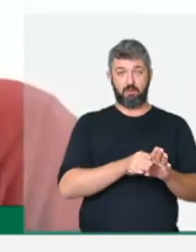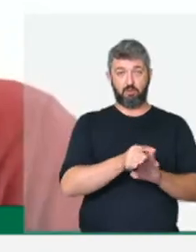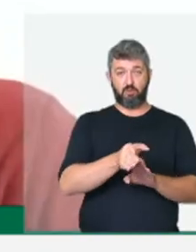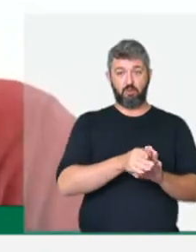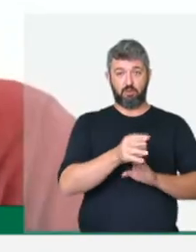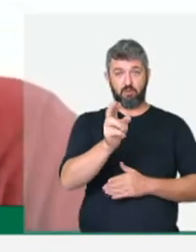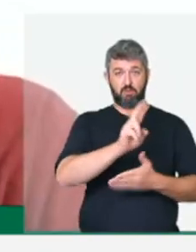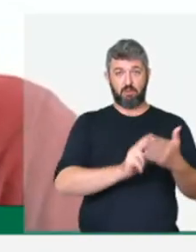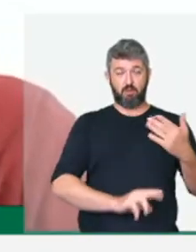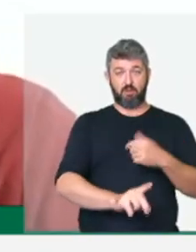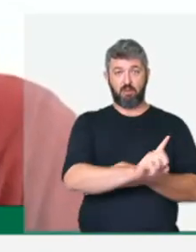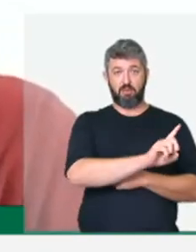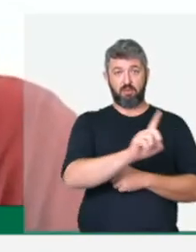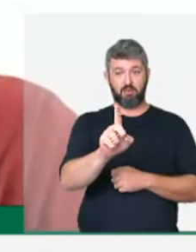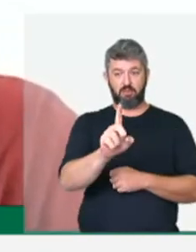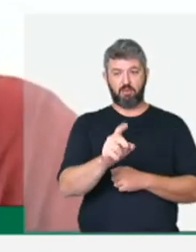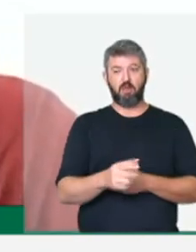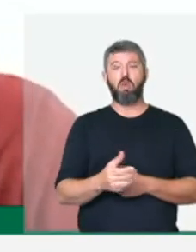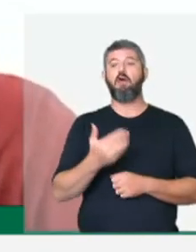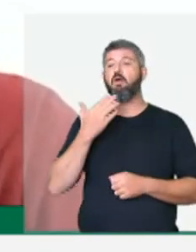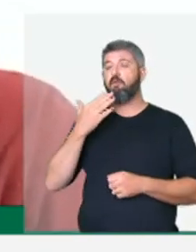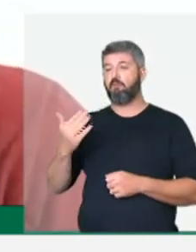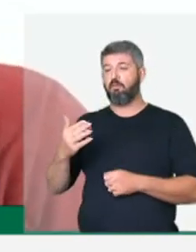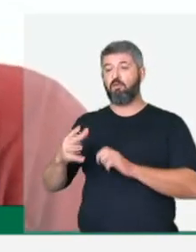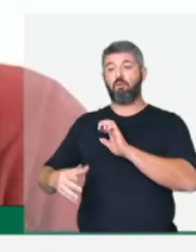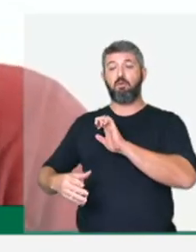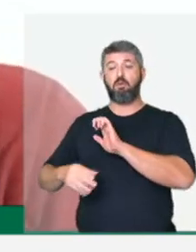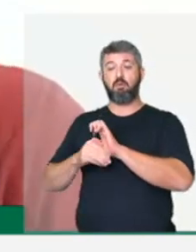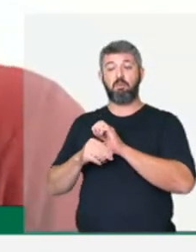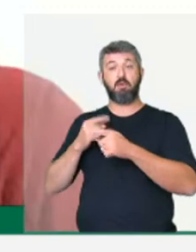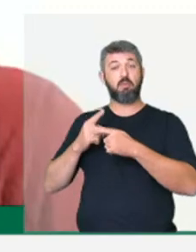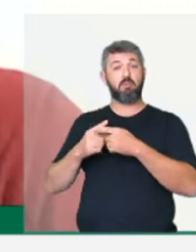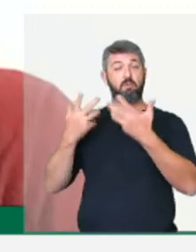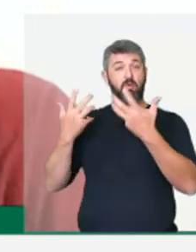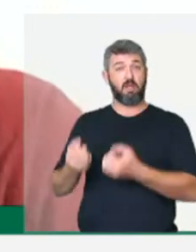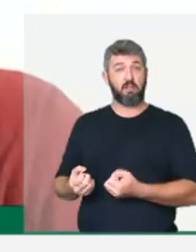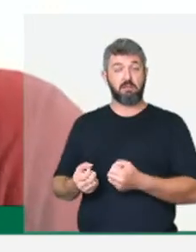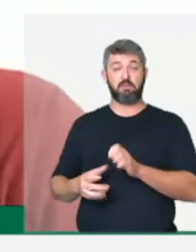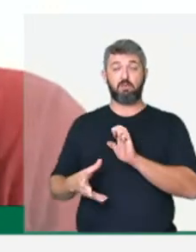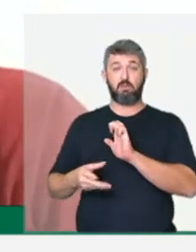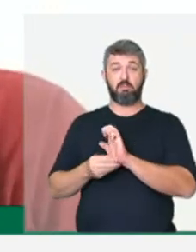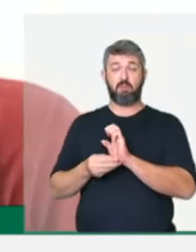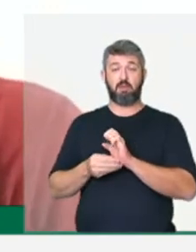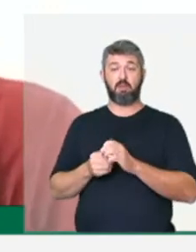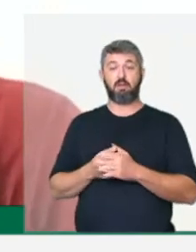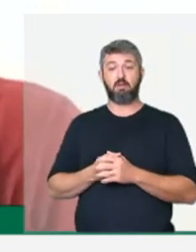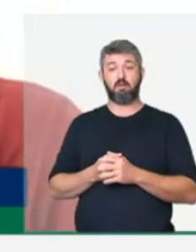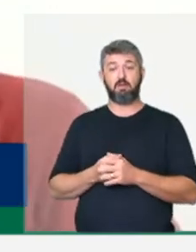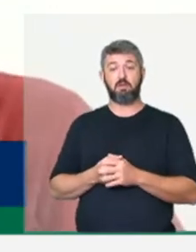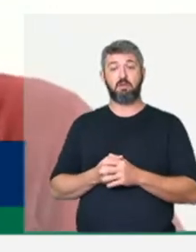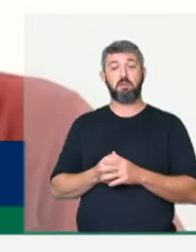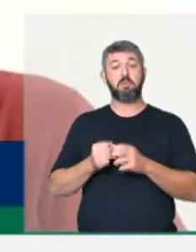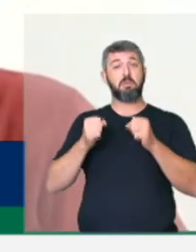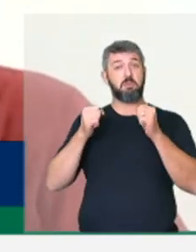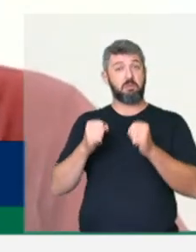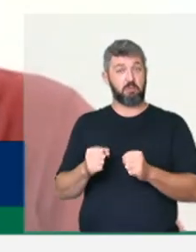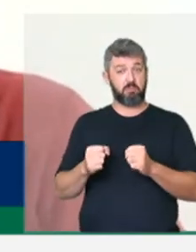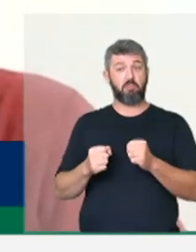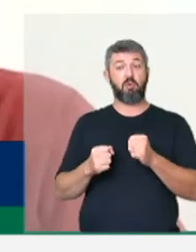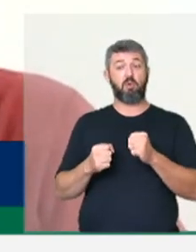ORÇAMENTÁRIO CONTANTO QUE O REBATE NÃO SEJA MAJORADO DA FORMA QUE ESTÁ NO TEXTO DO RELATOR. POR ISSO ENTÃO O PT ORIENTA NÃO. OBRIGADO, PRESIDENTE.